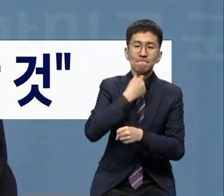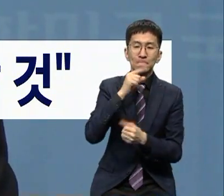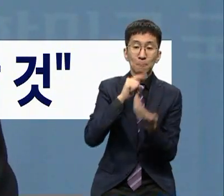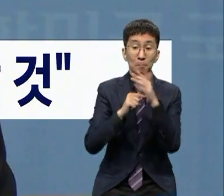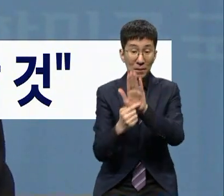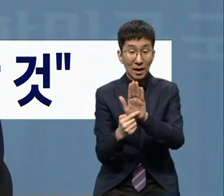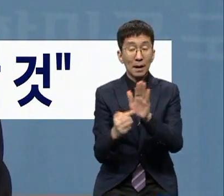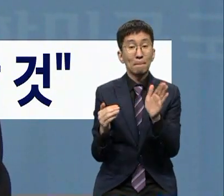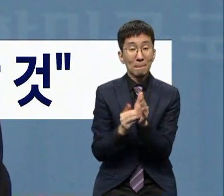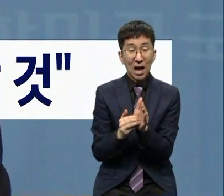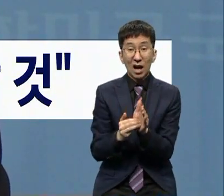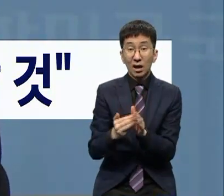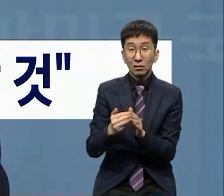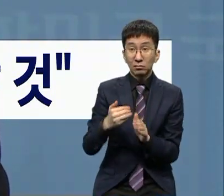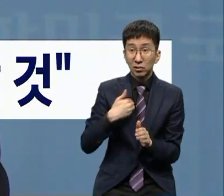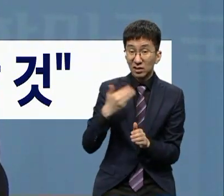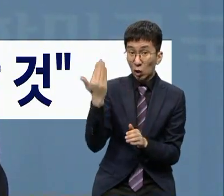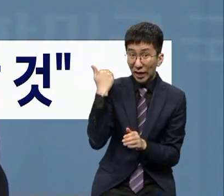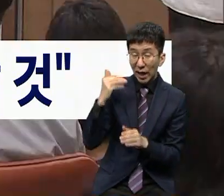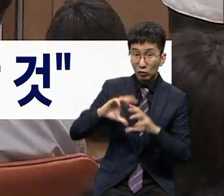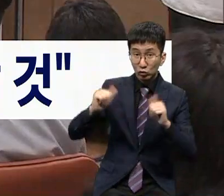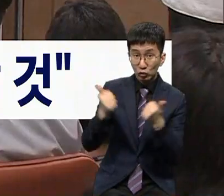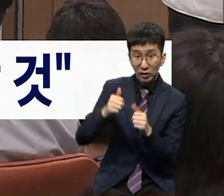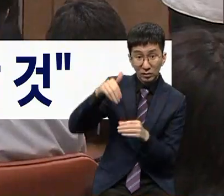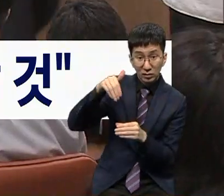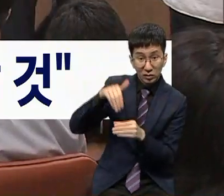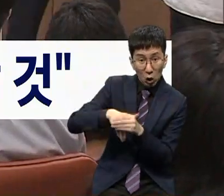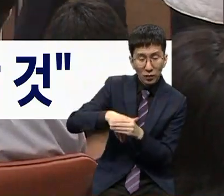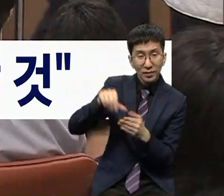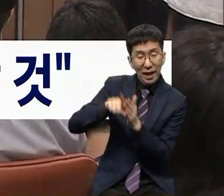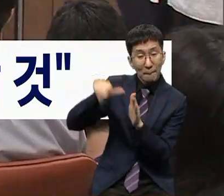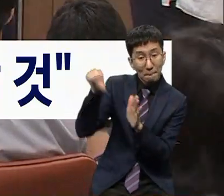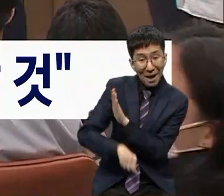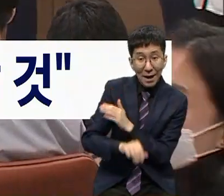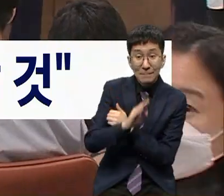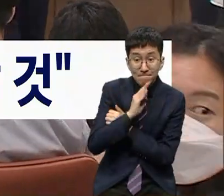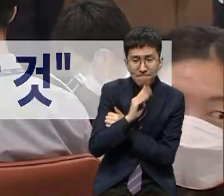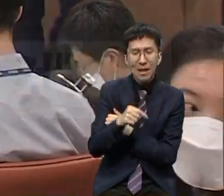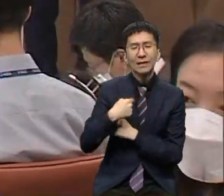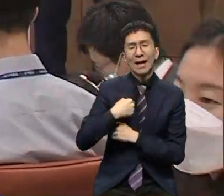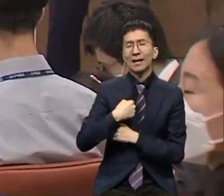과거의 자신은 죽었다며 성찰하겠다고 말했는데 노선 변경이라는 질문에는 이렇게 말했습니다.